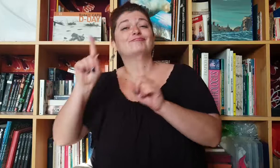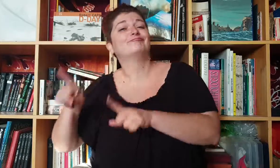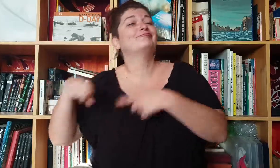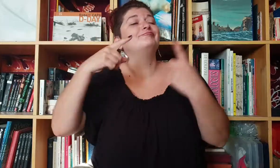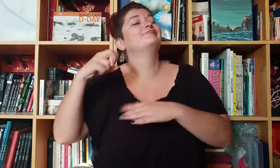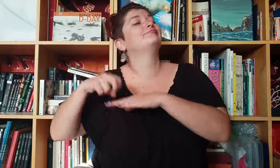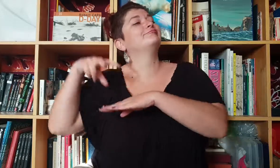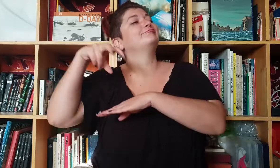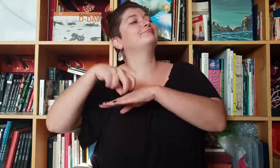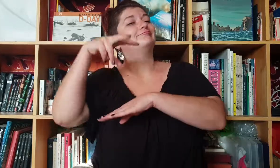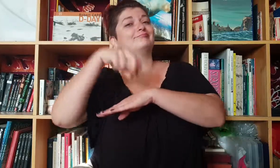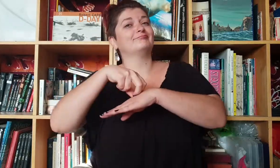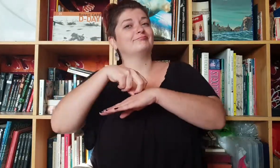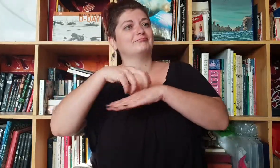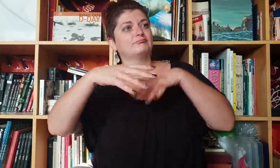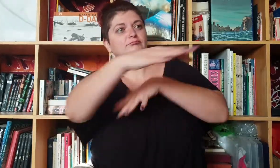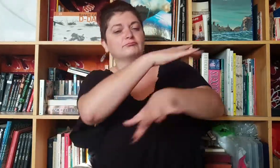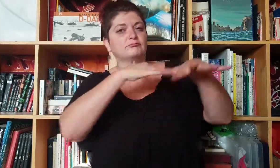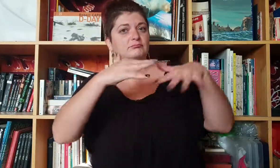Dès qu'elle arrive au marché, ...